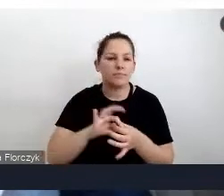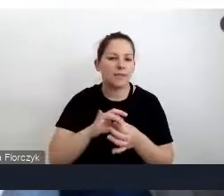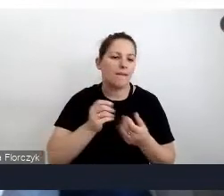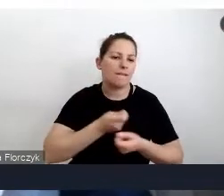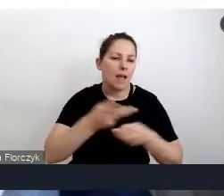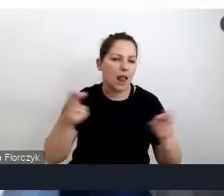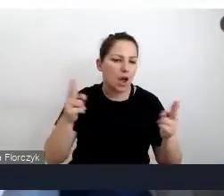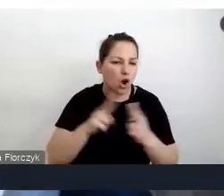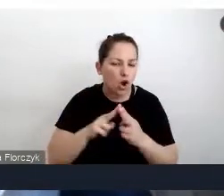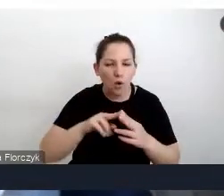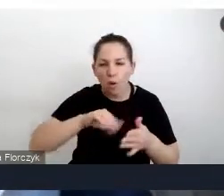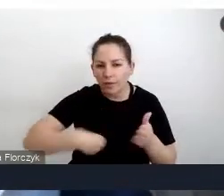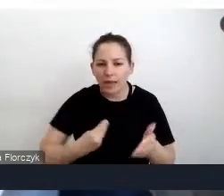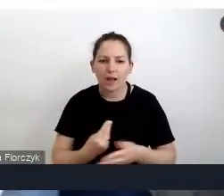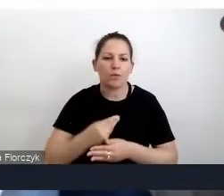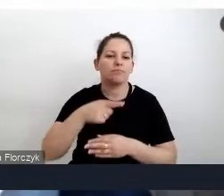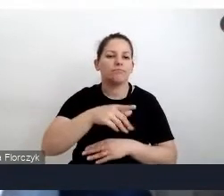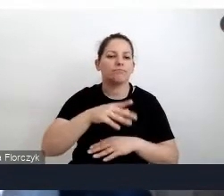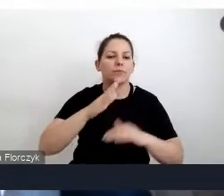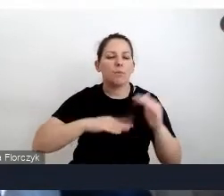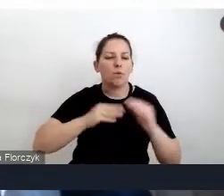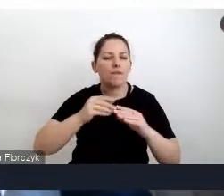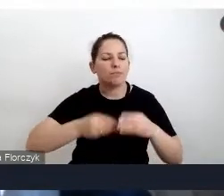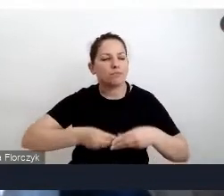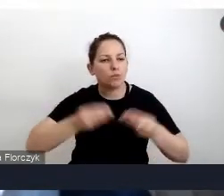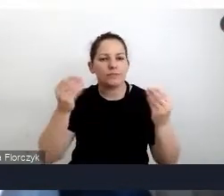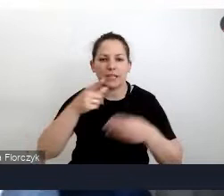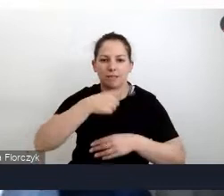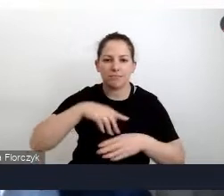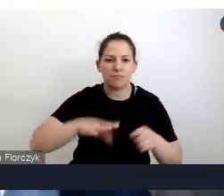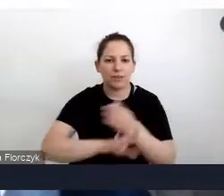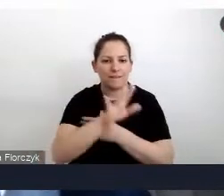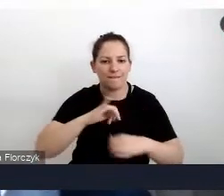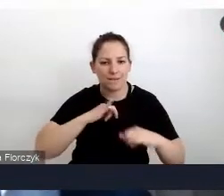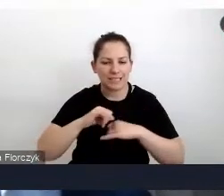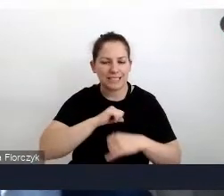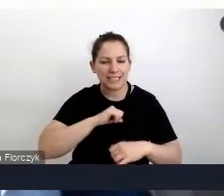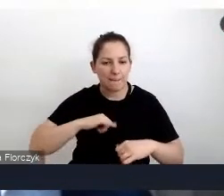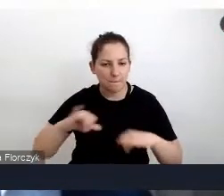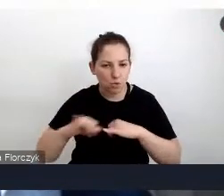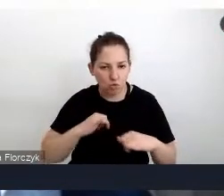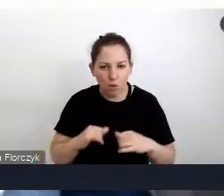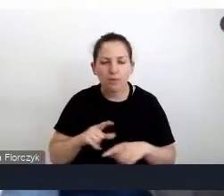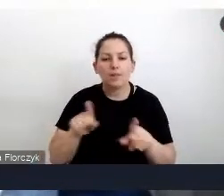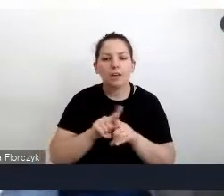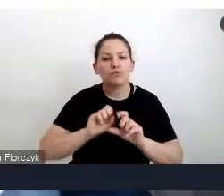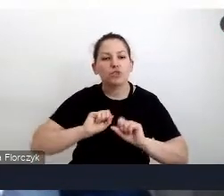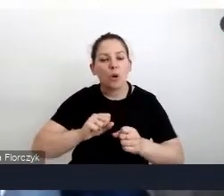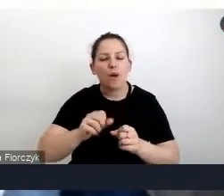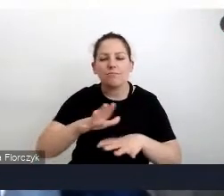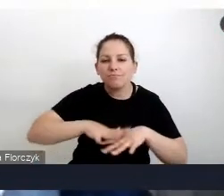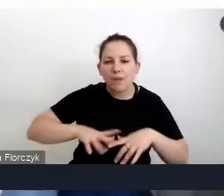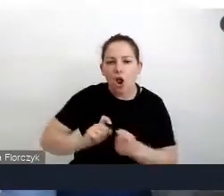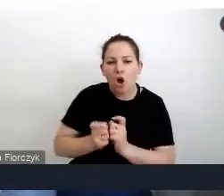budować i rozwijać potencjał przedstawicieli władz samorządowych i działać lokalnie oraz ponadlokalnie.